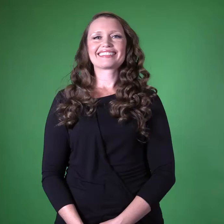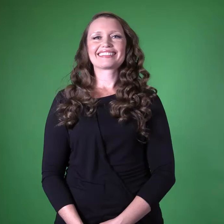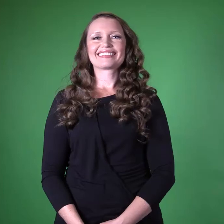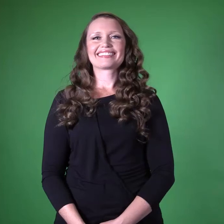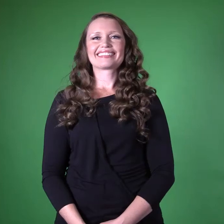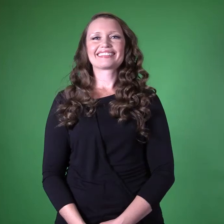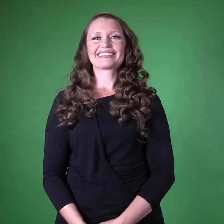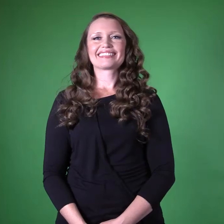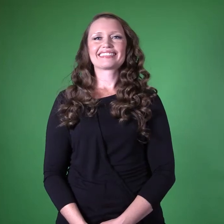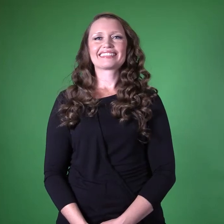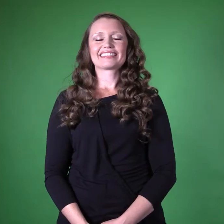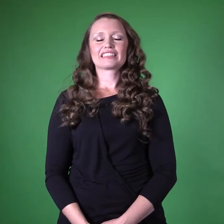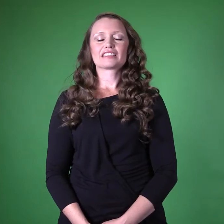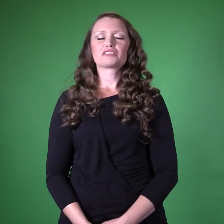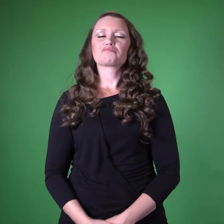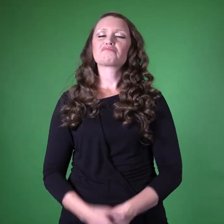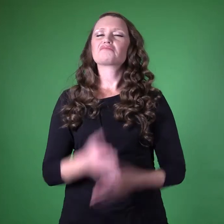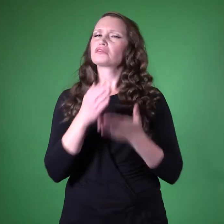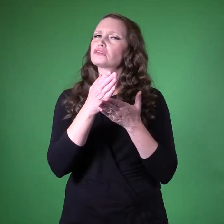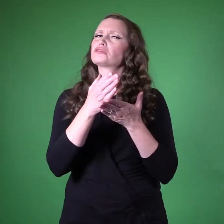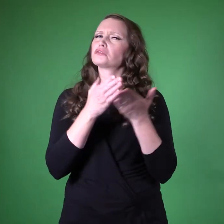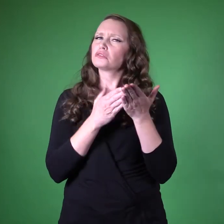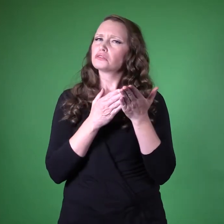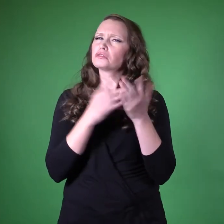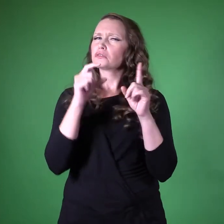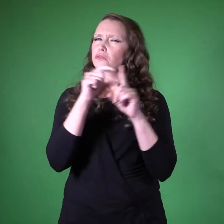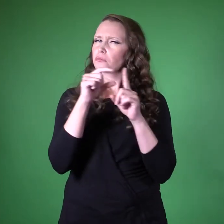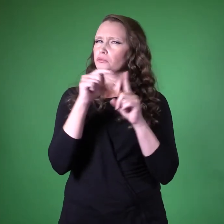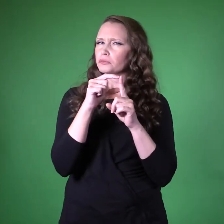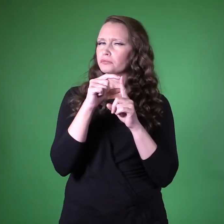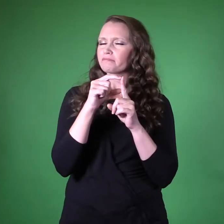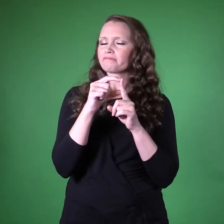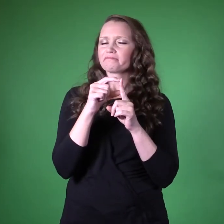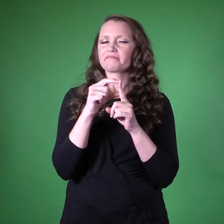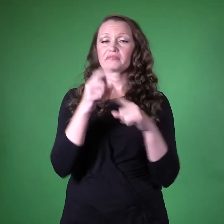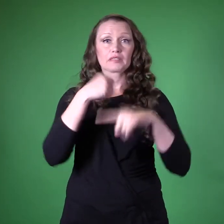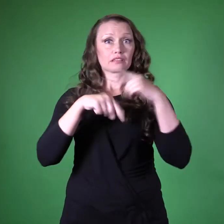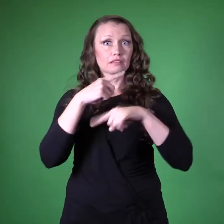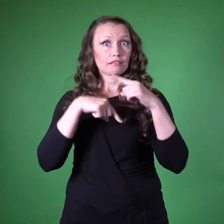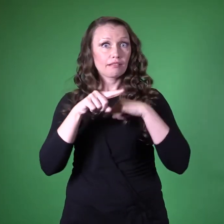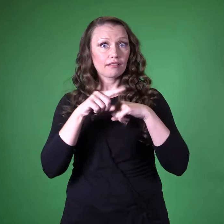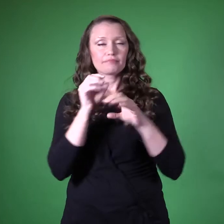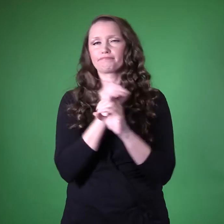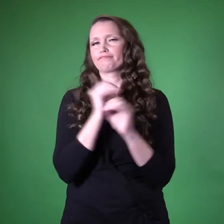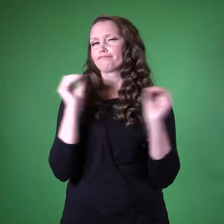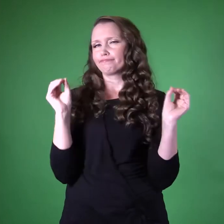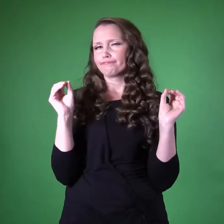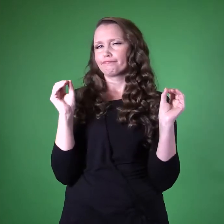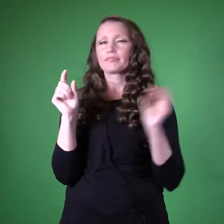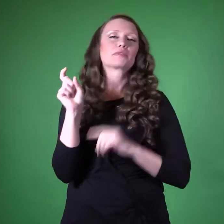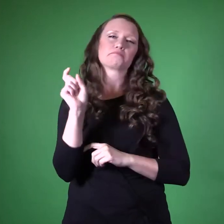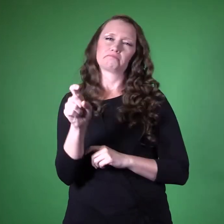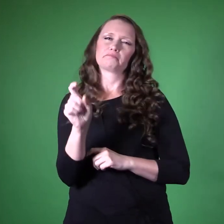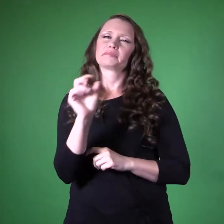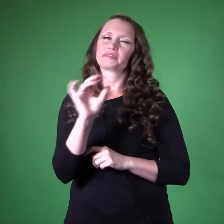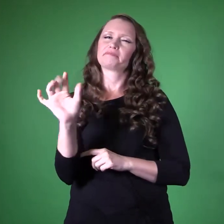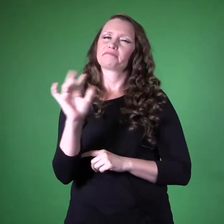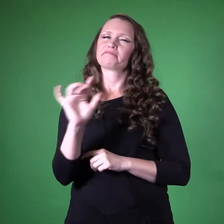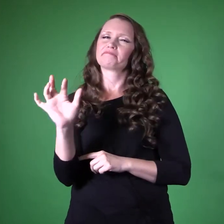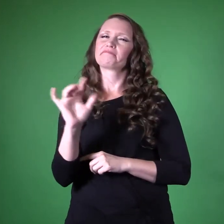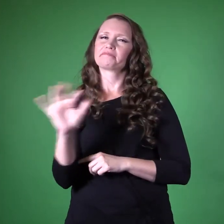SOME WORDS HAVE NO SIGN, MUST FINGERSPELL,